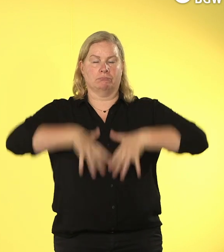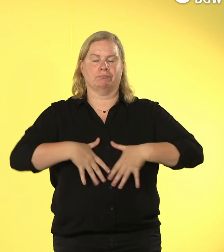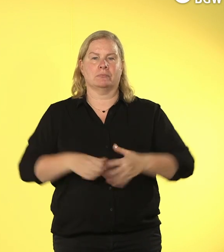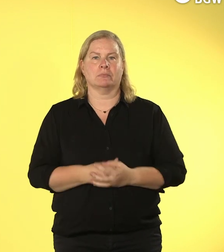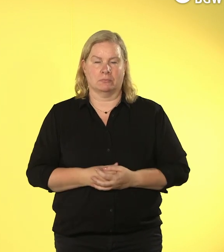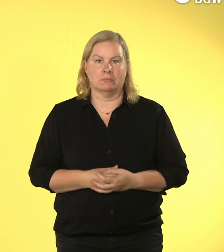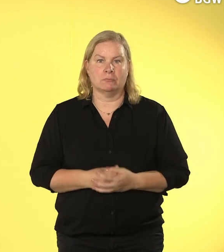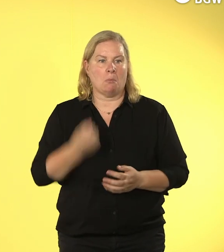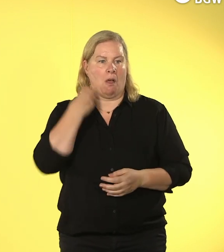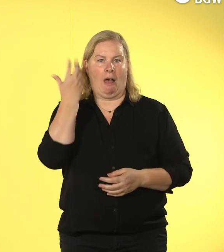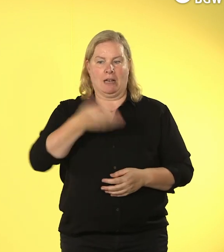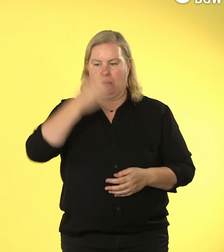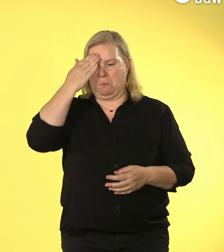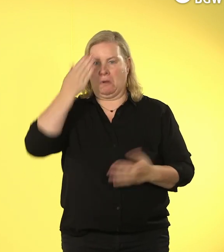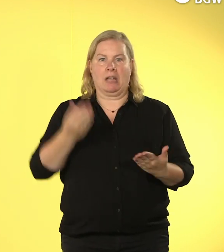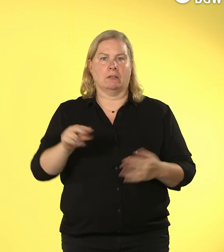Das ist diese Generation Z.